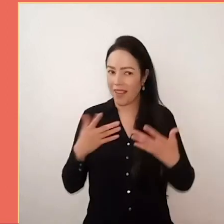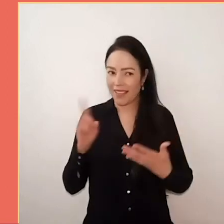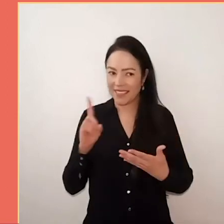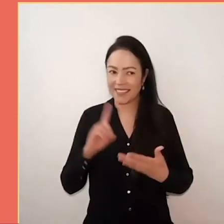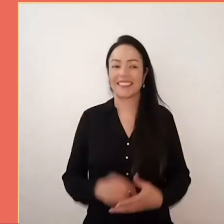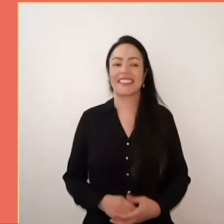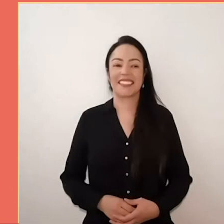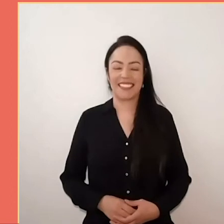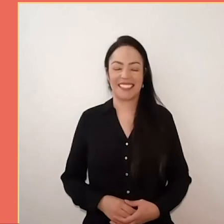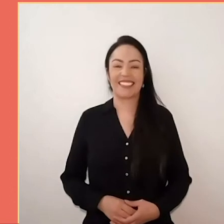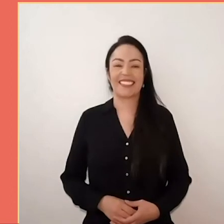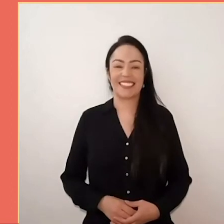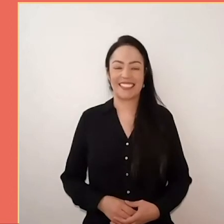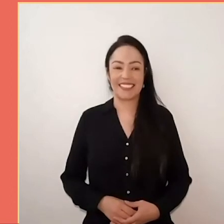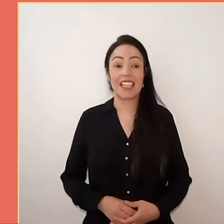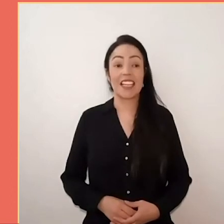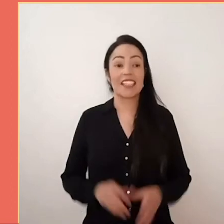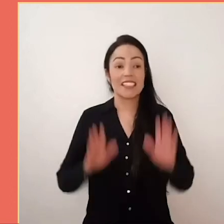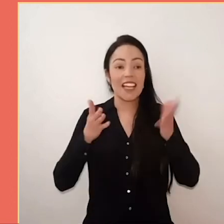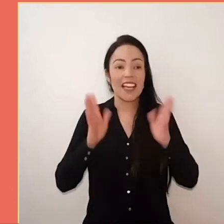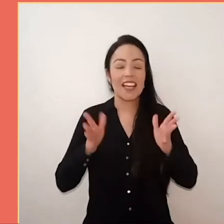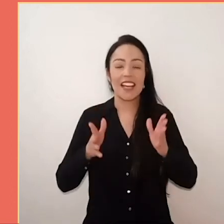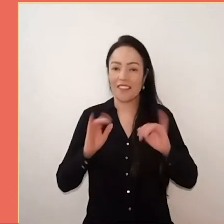Não, você já publicou a minha crônica.